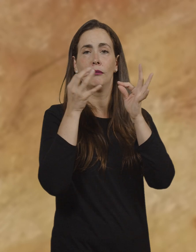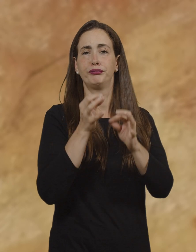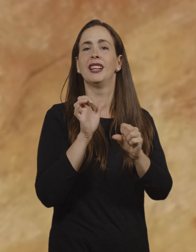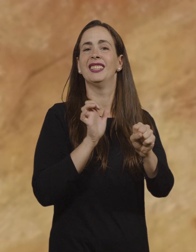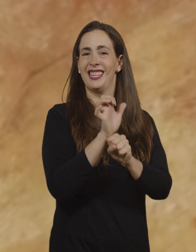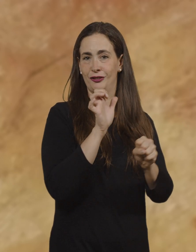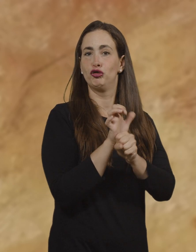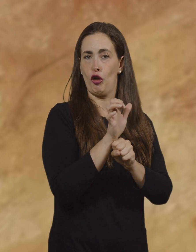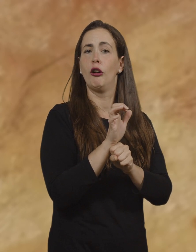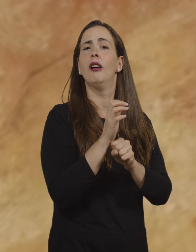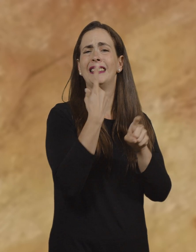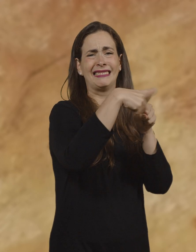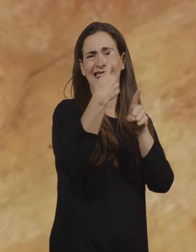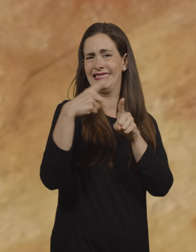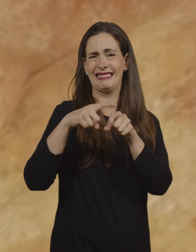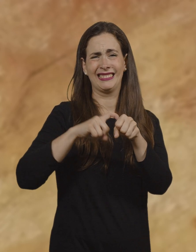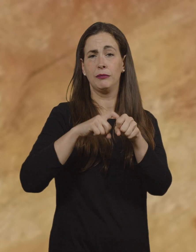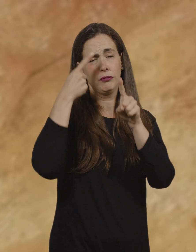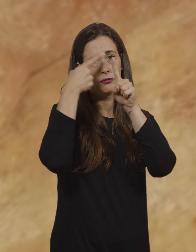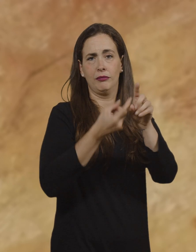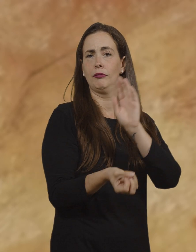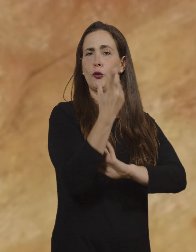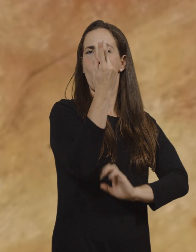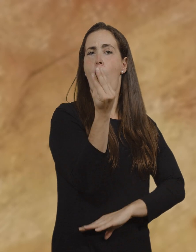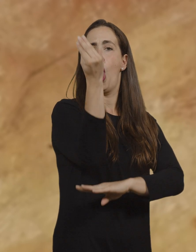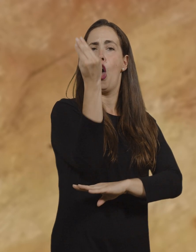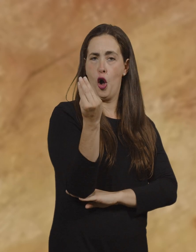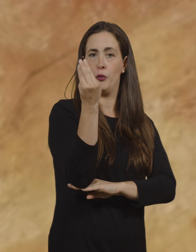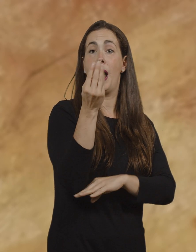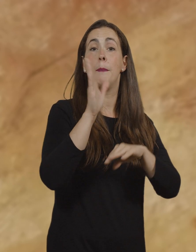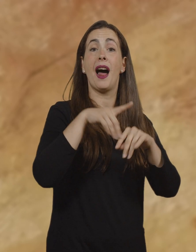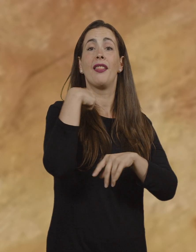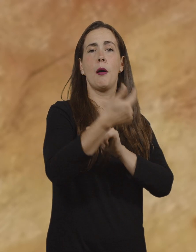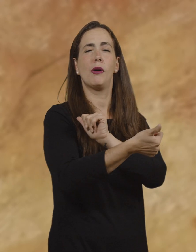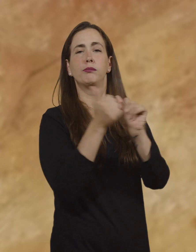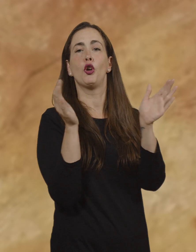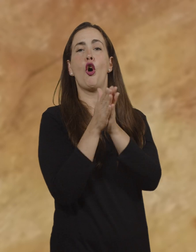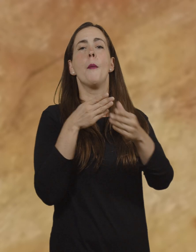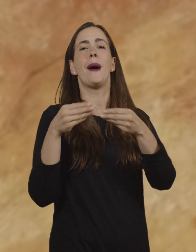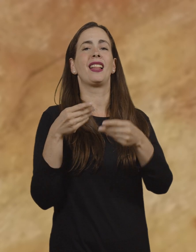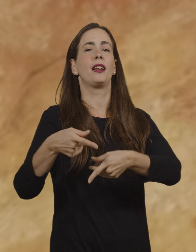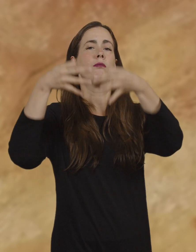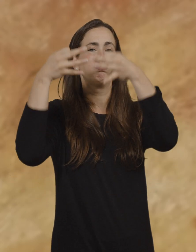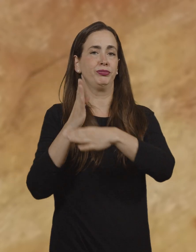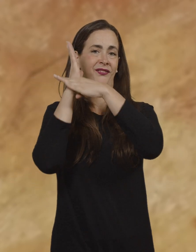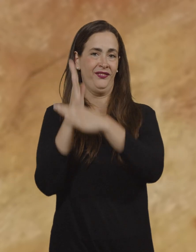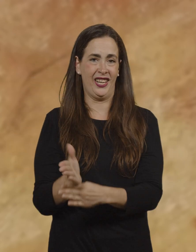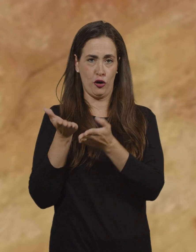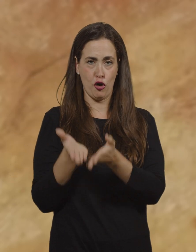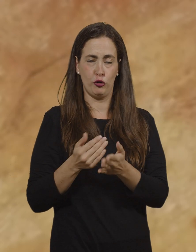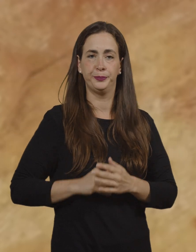per a reproduir-ho, finalment, amb els materials definitius.